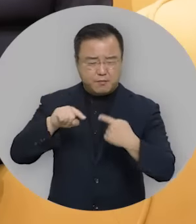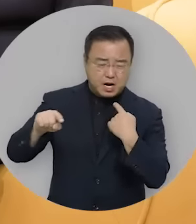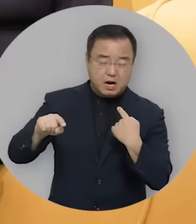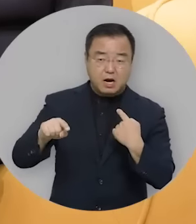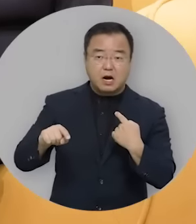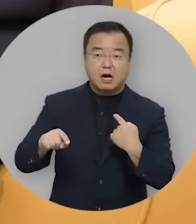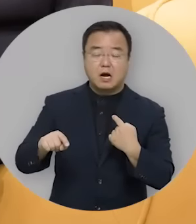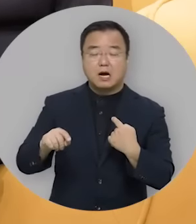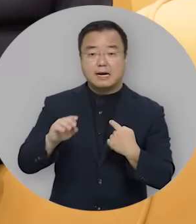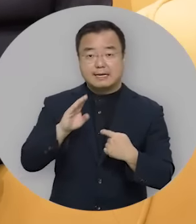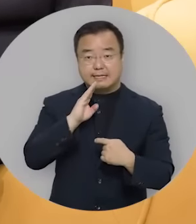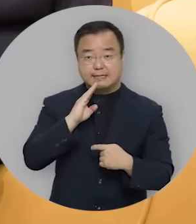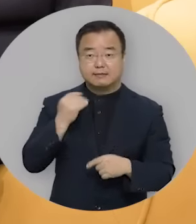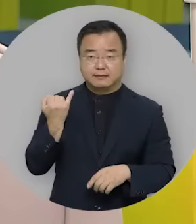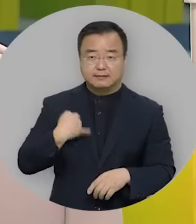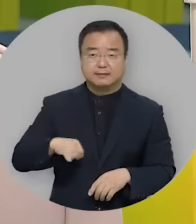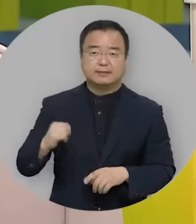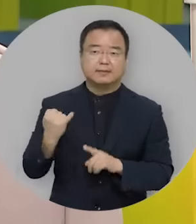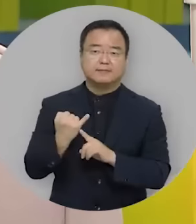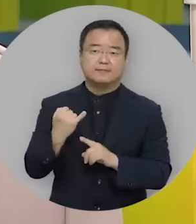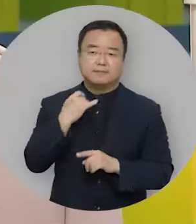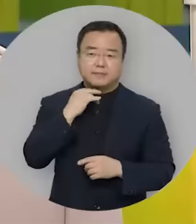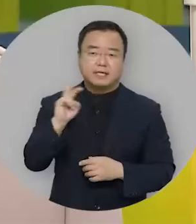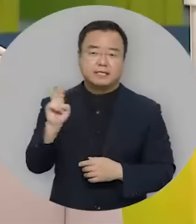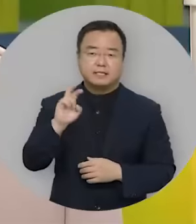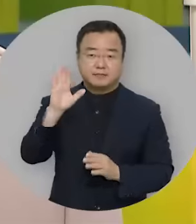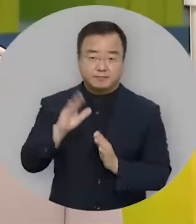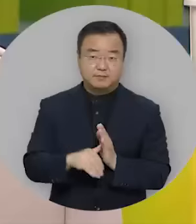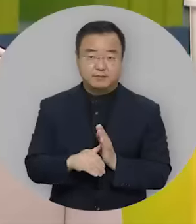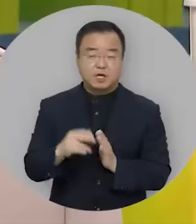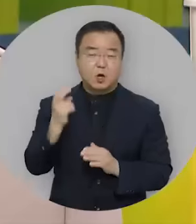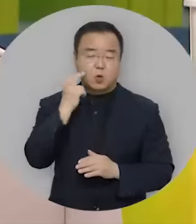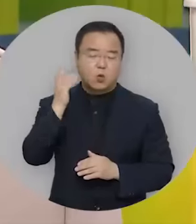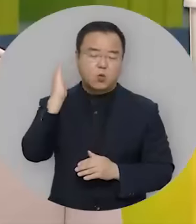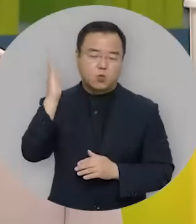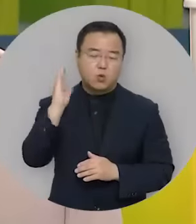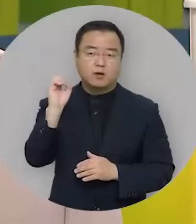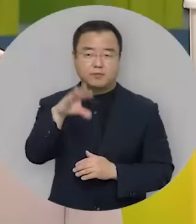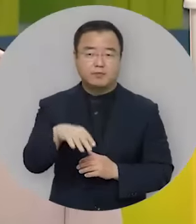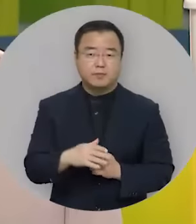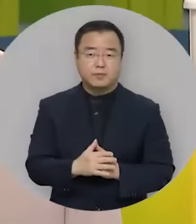그래서 은혜가 20살이 됐을 때 제가 농담 삼아 그런 얘기 하거든요.